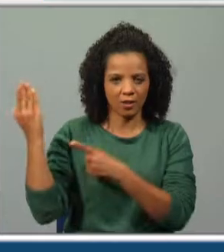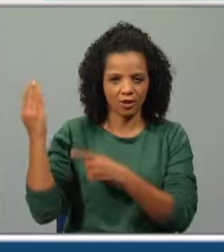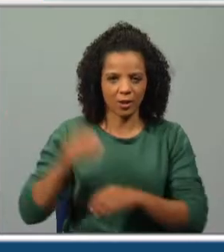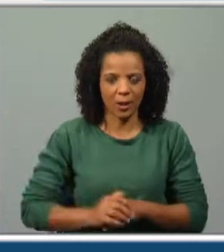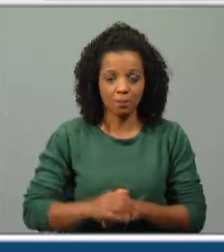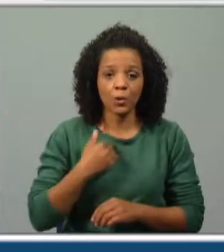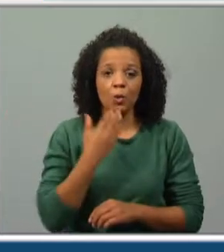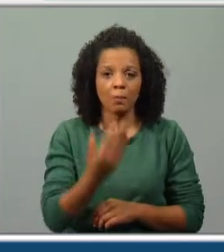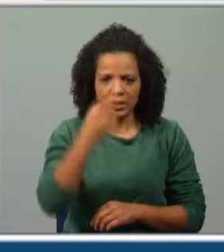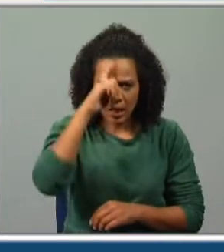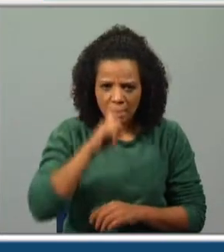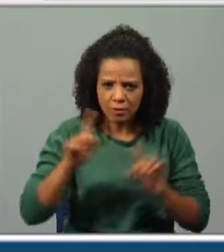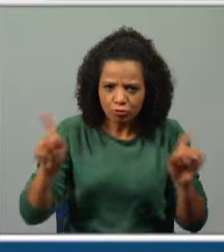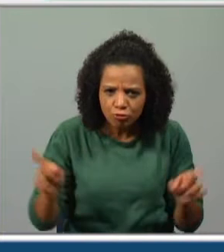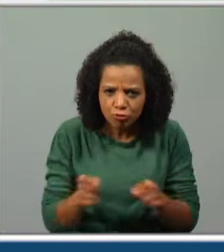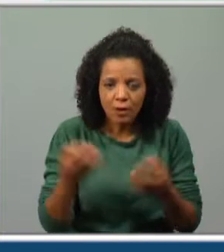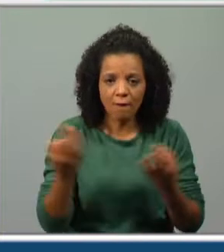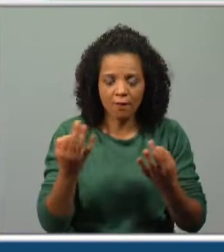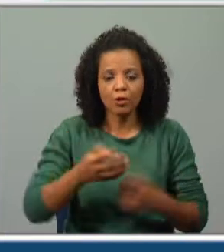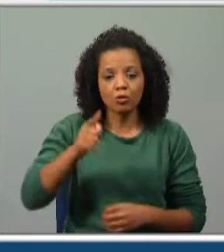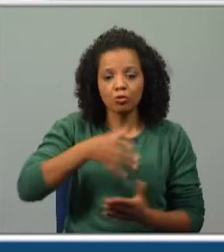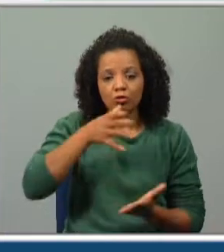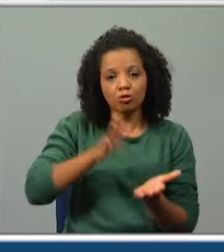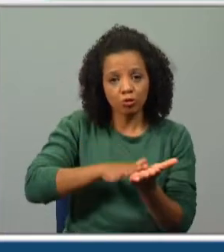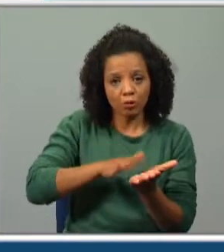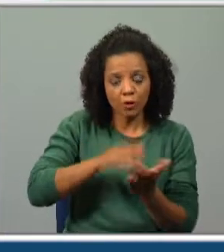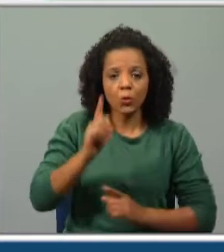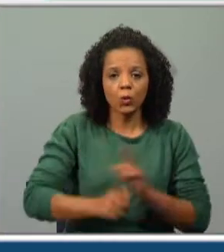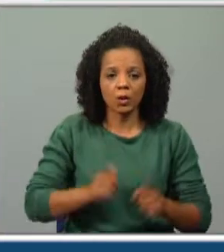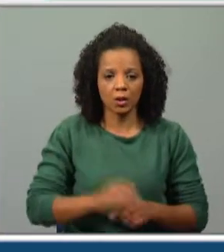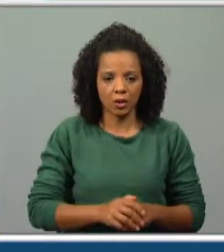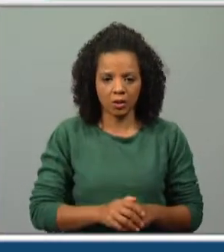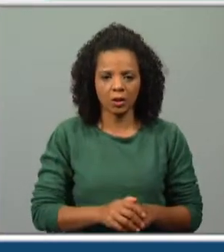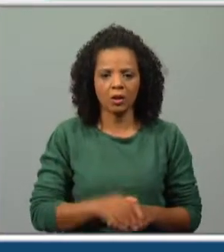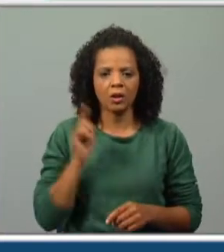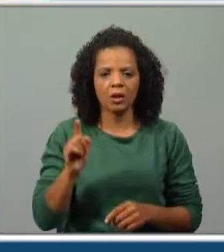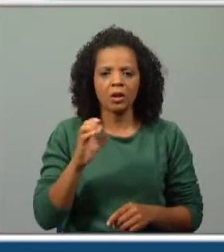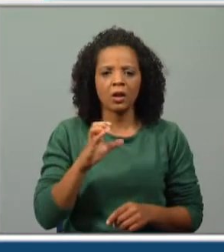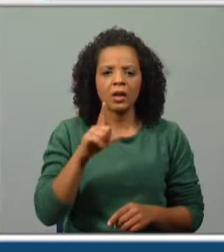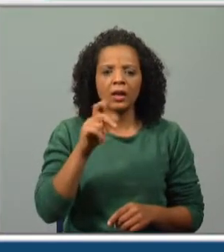recordas certamente é que justifica nos clamores houvesse mais tristeza que 你記得肯定是有道理的哭聲中的悲傷多於